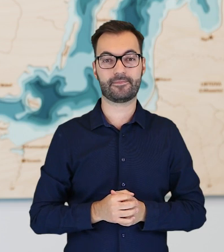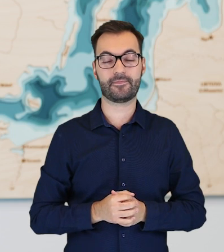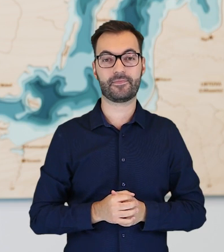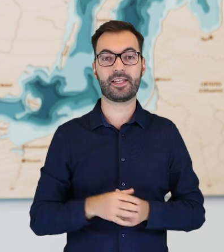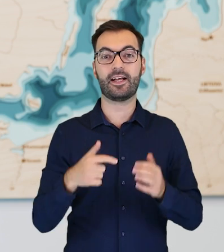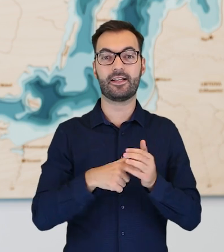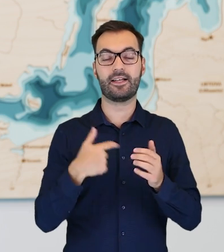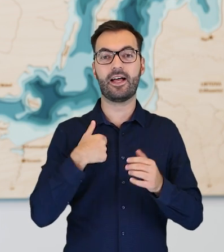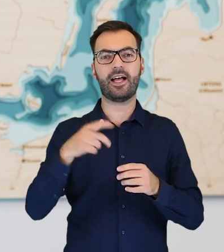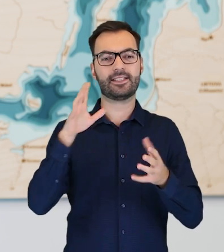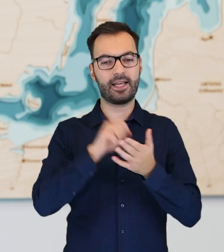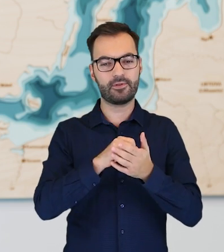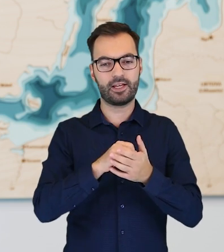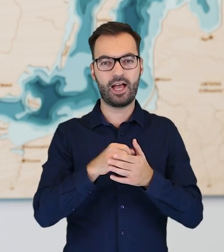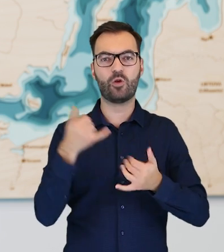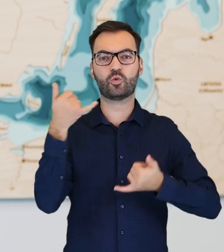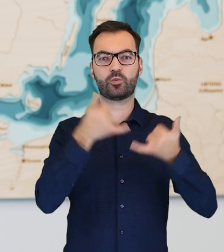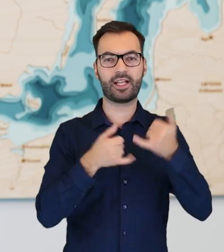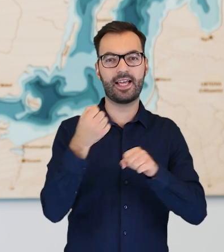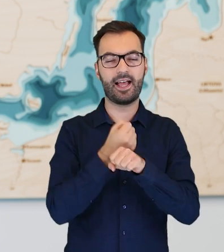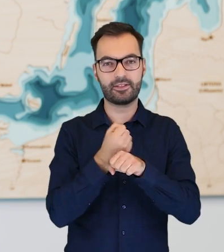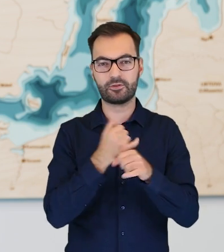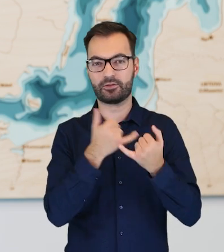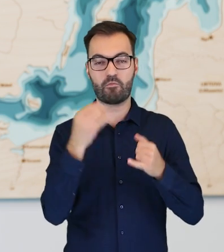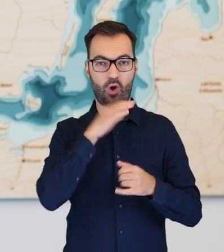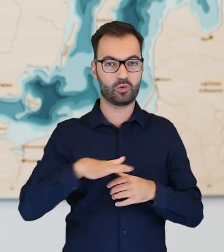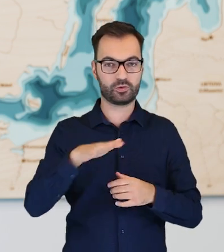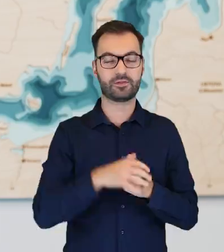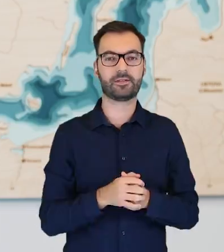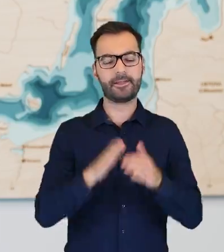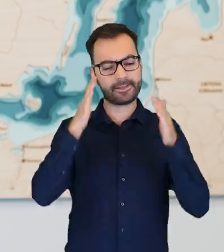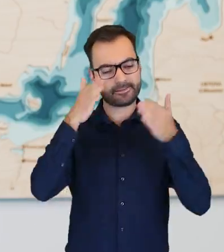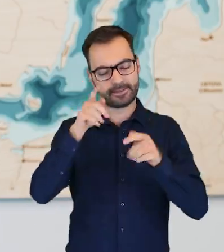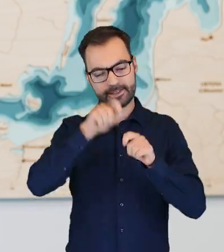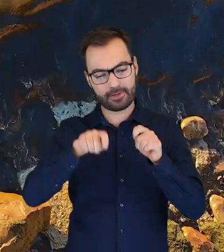i zajmuję się substancjami chemicznymi, które są obecne w morzu pod kątem tego,